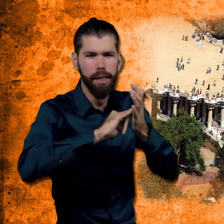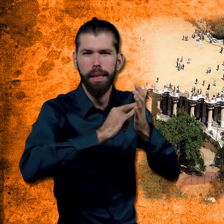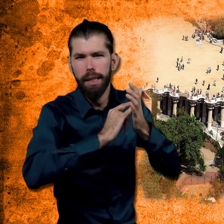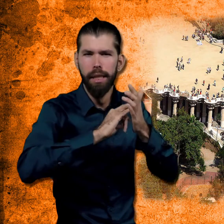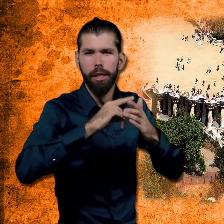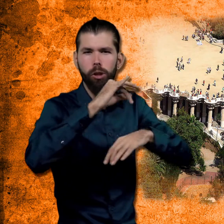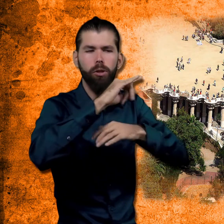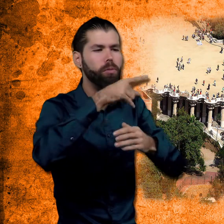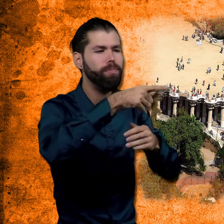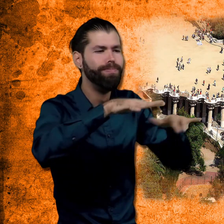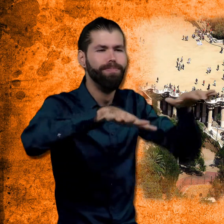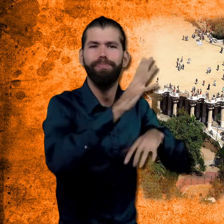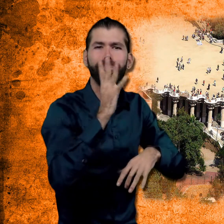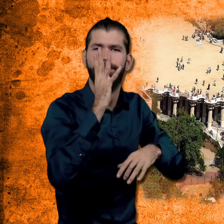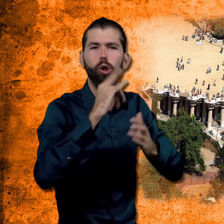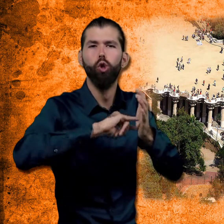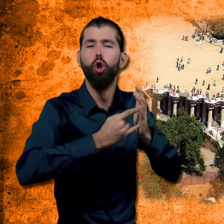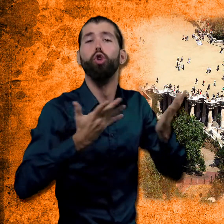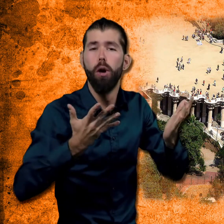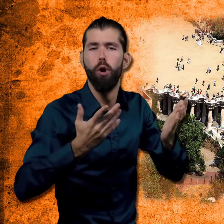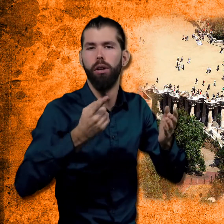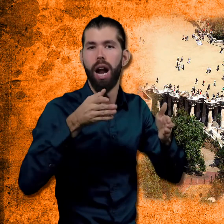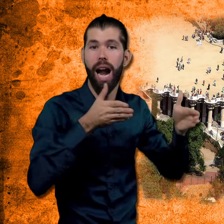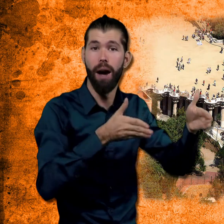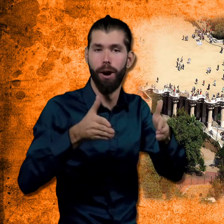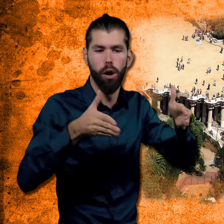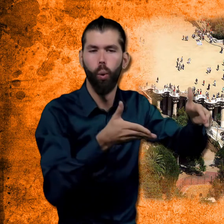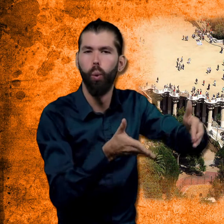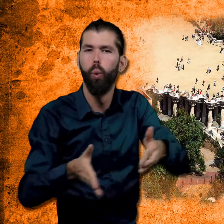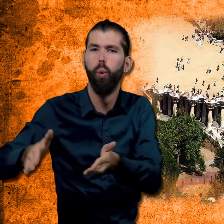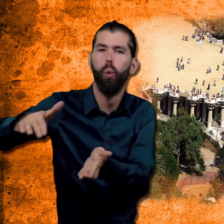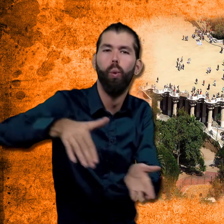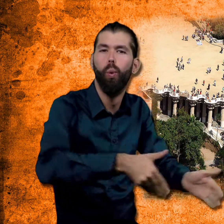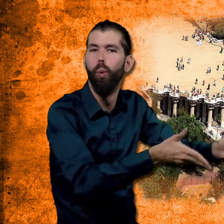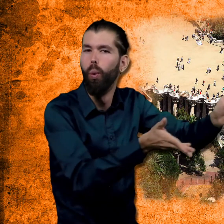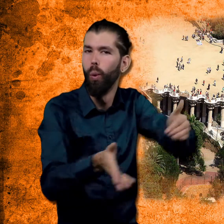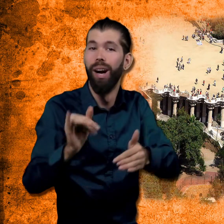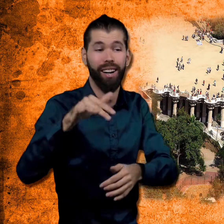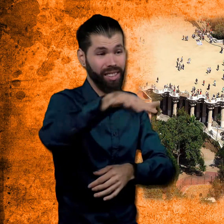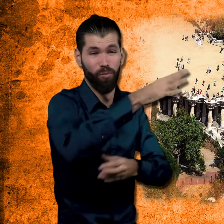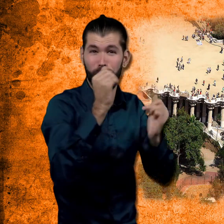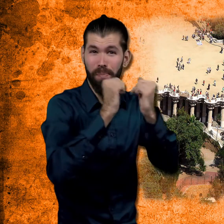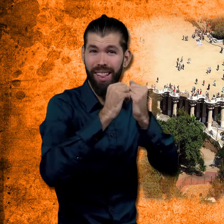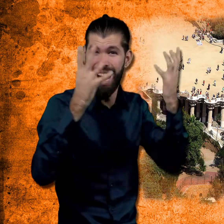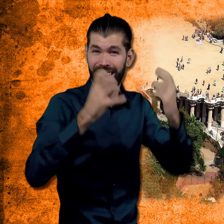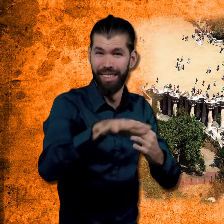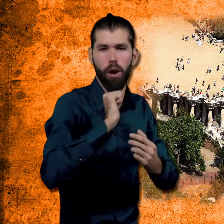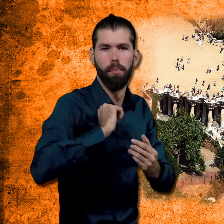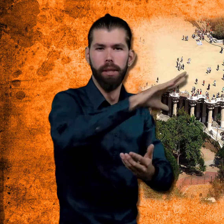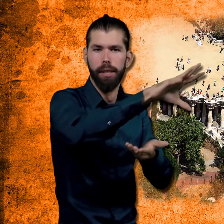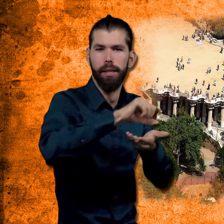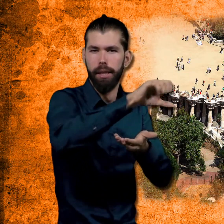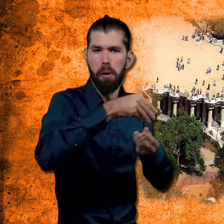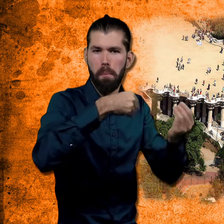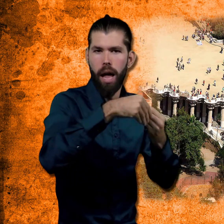Gaudí va potenciar aquestes particularitats amb la creació de camins sinuosos o l’ús de materials del lloc,